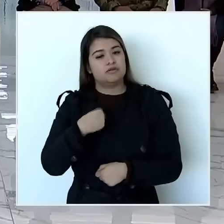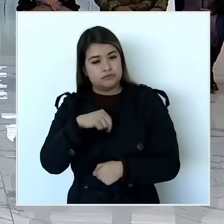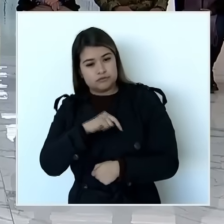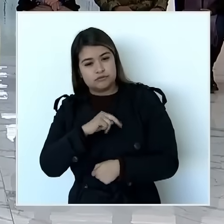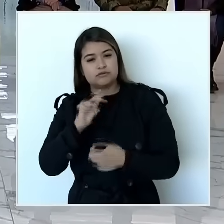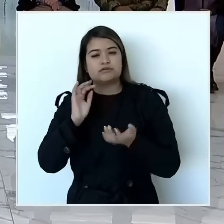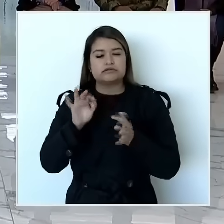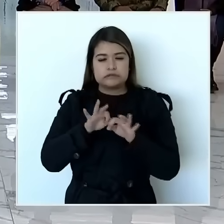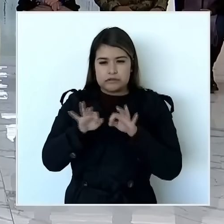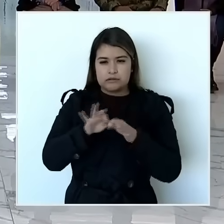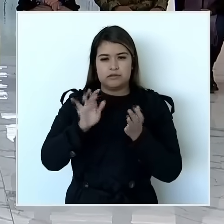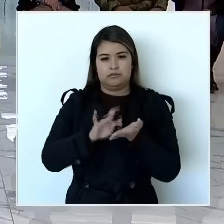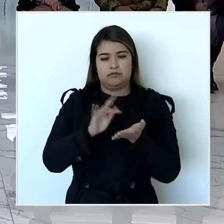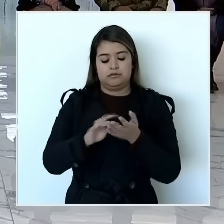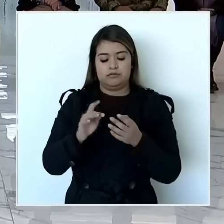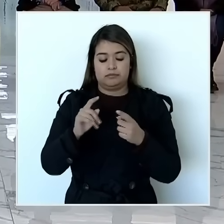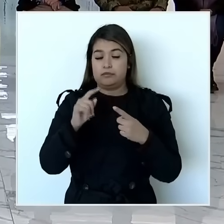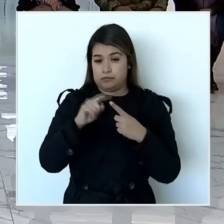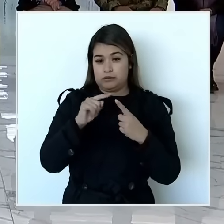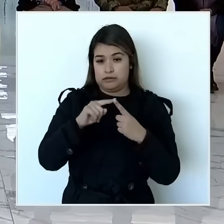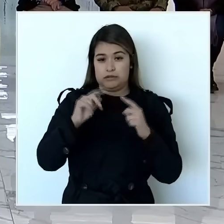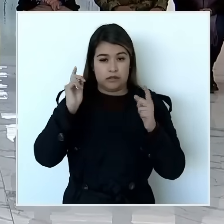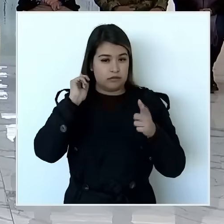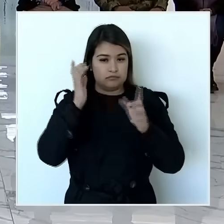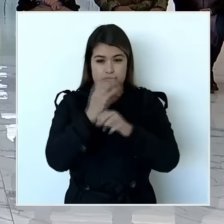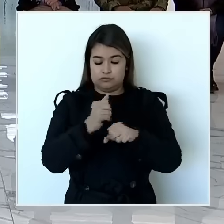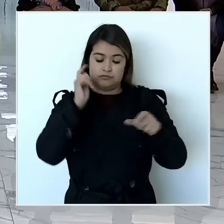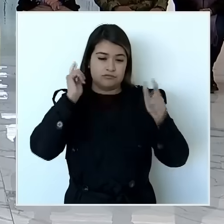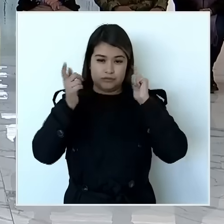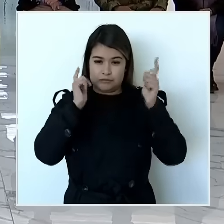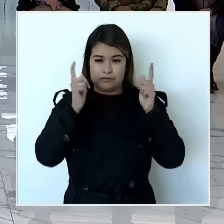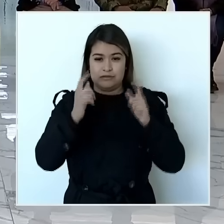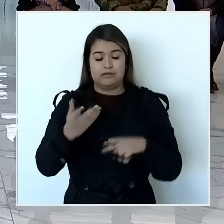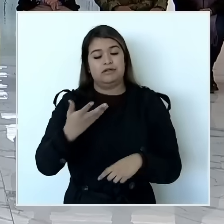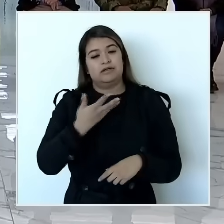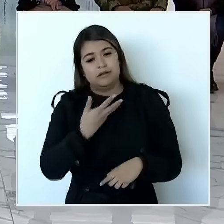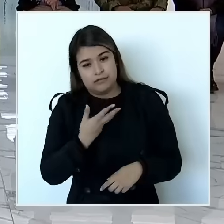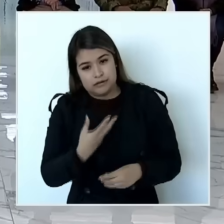entre los que destaca Nuevo Laredo, debido a que genera el mayor porcentaje en recaudación